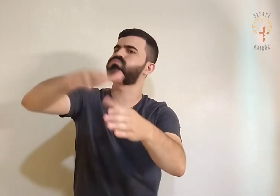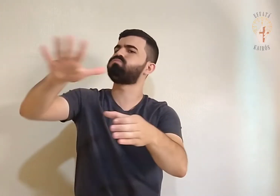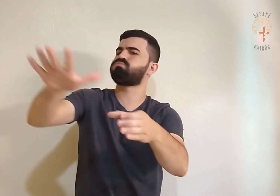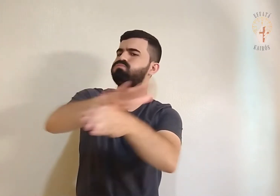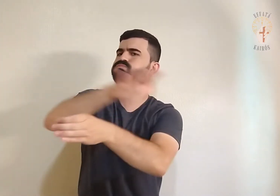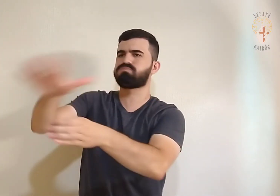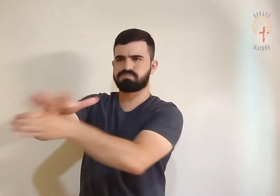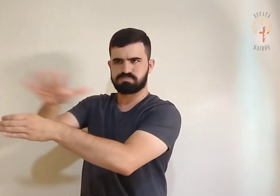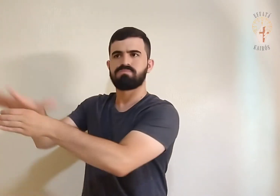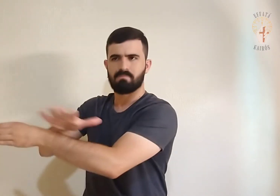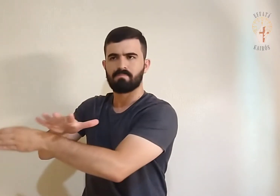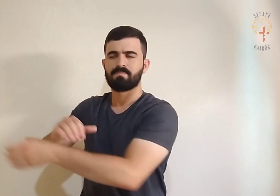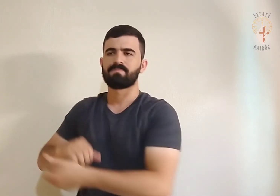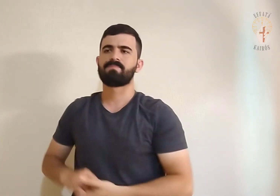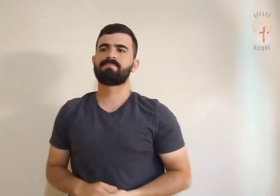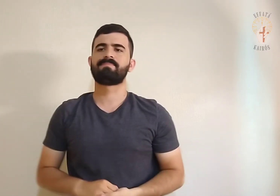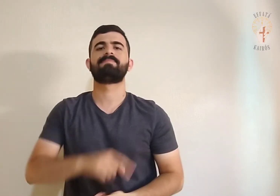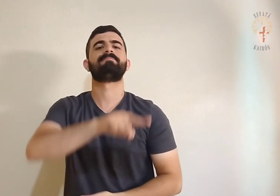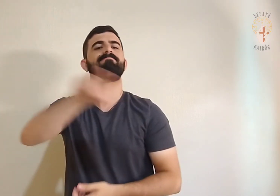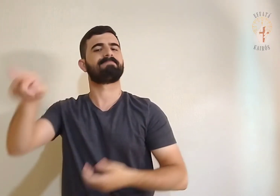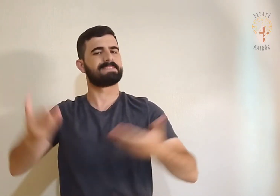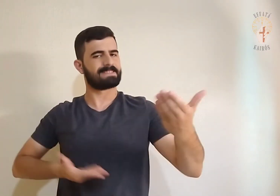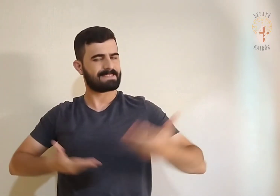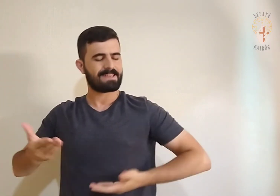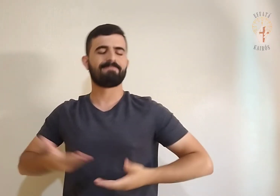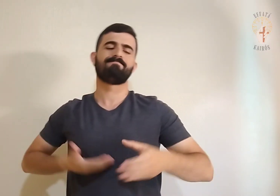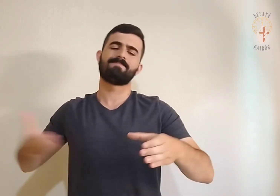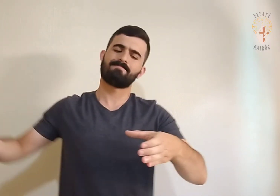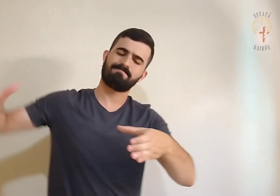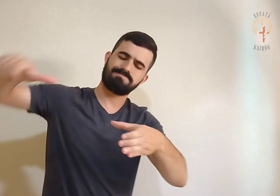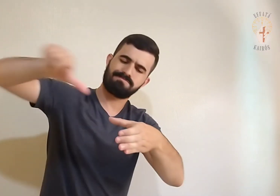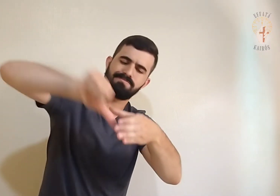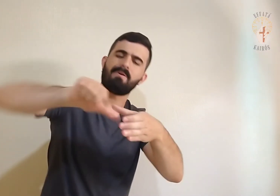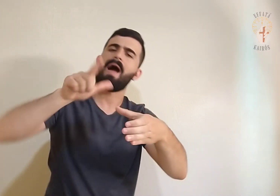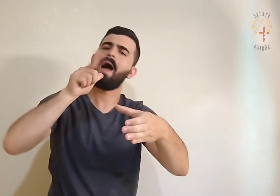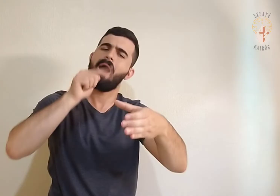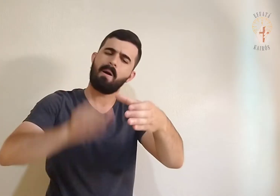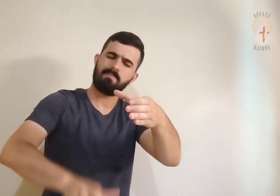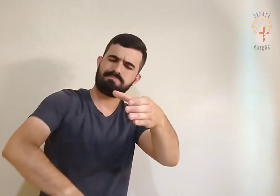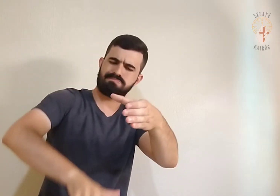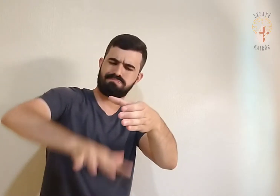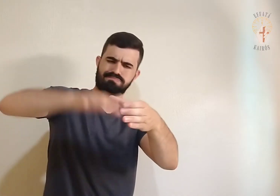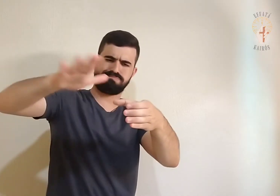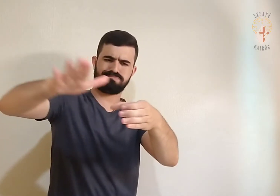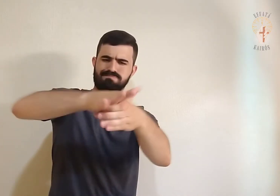“Enchei as talhas de água”. Encheram-nas até a boca.